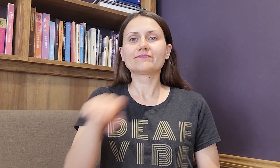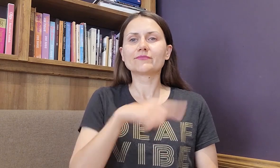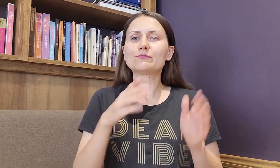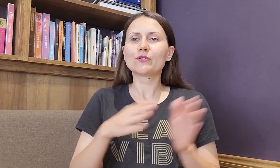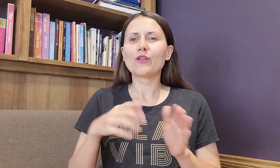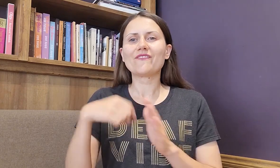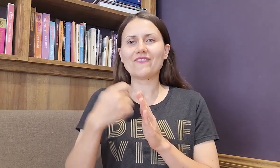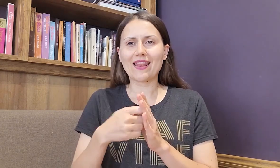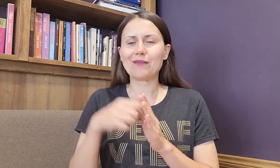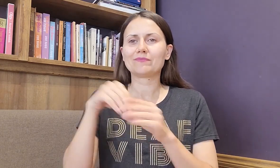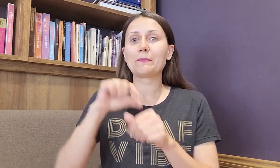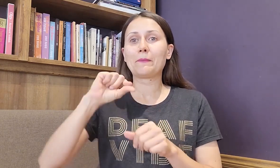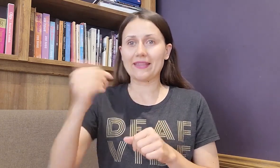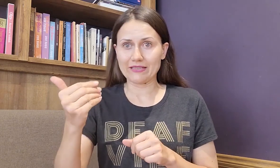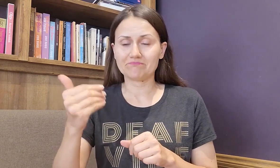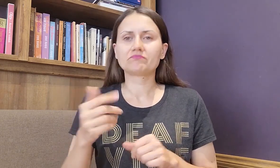Opracujemy filmy z tłumaczeniem na PJM: